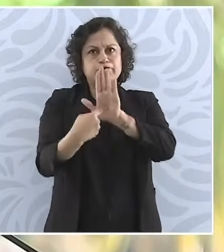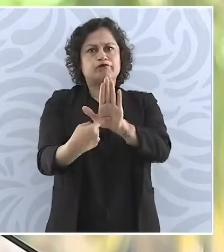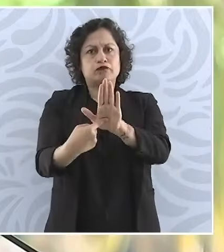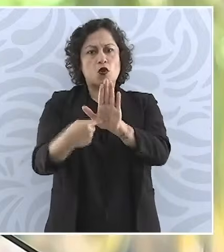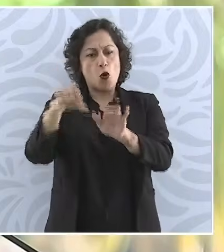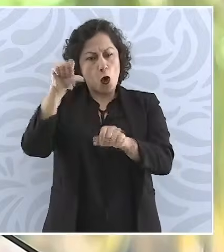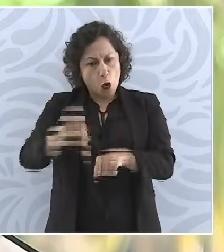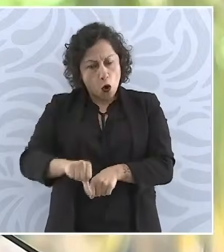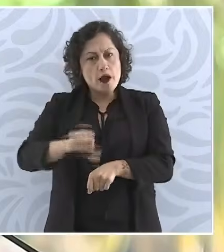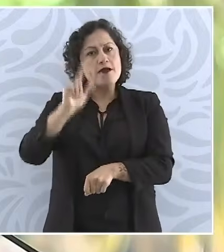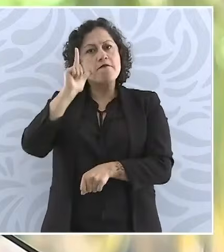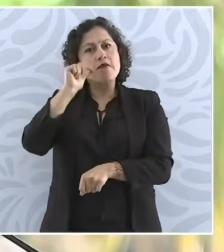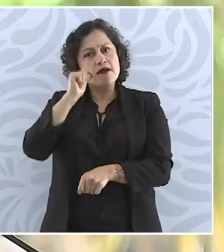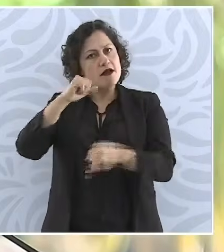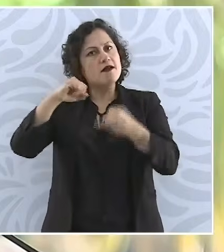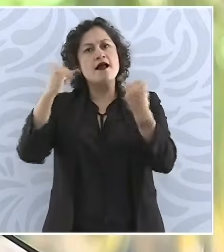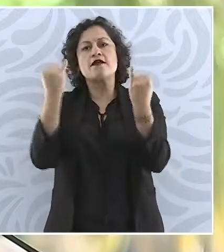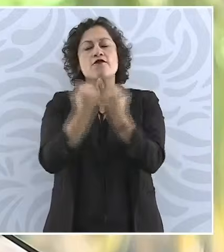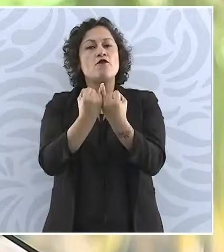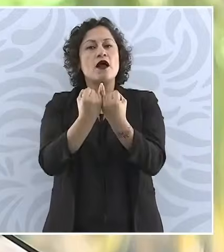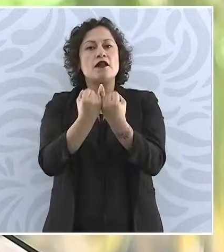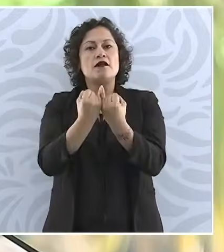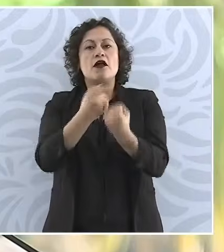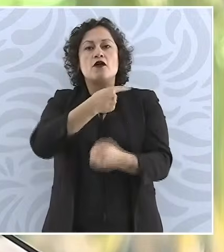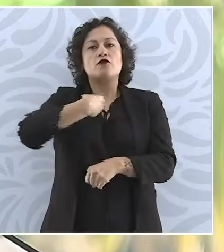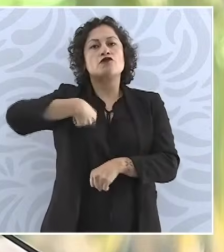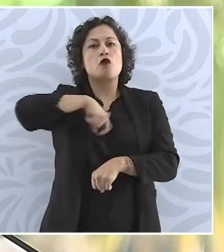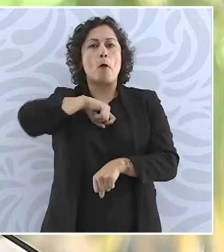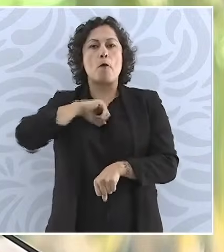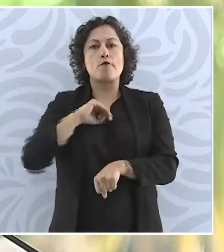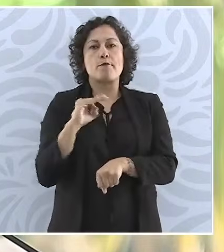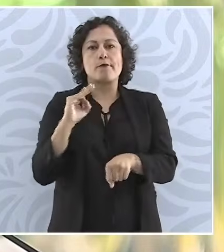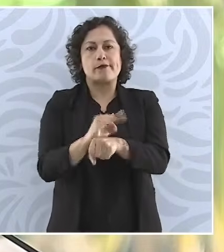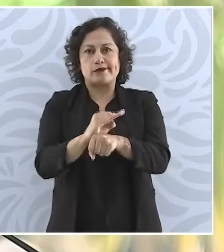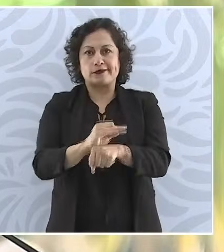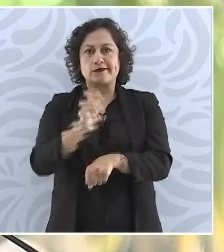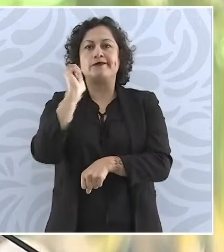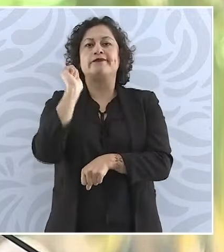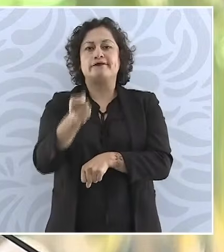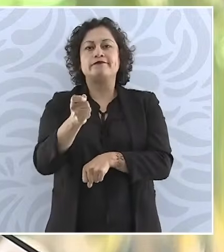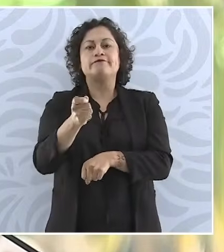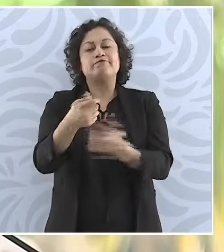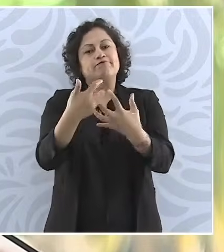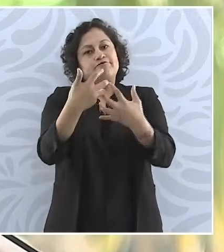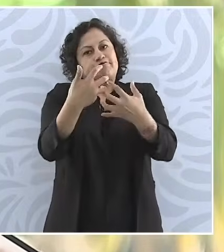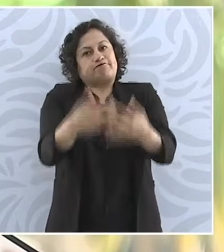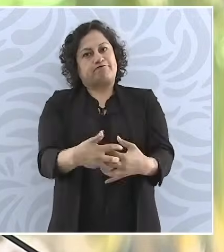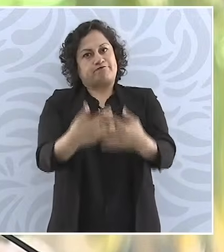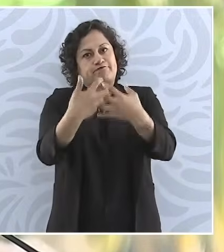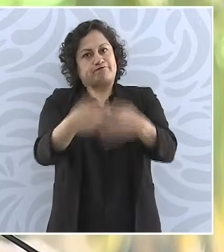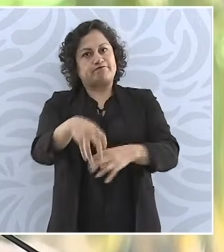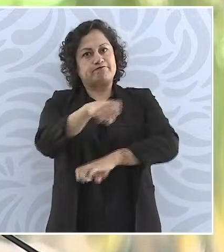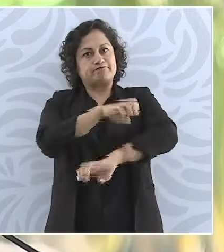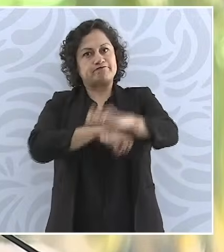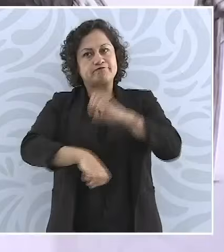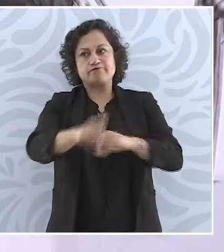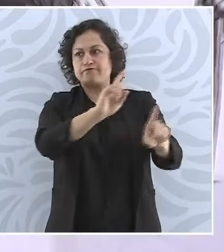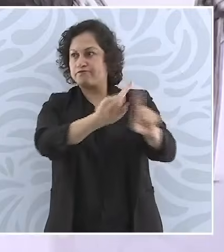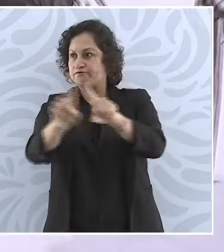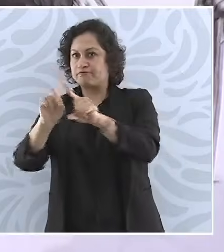Siempre alertas para defender los legítimos y sagrados intereses de México Cerro Azul se